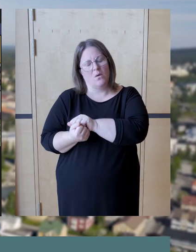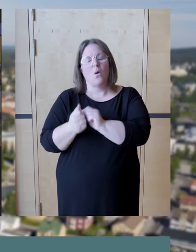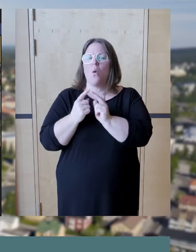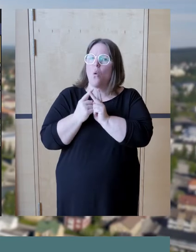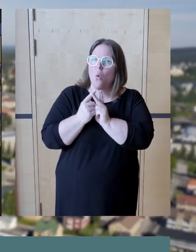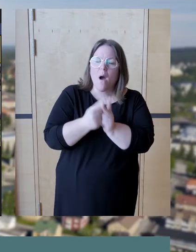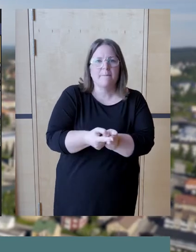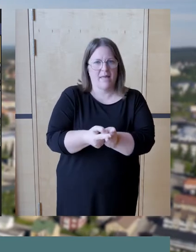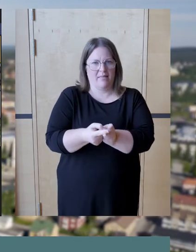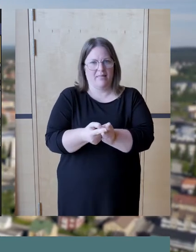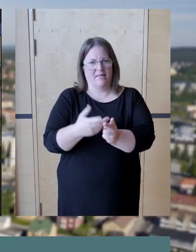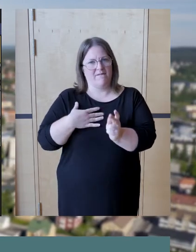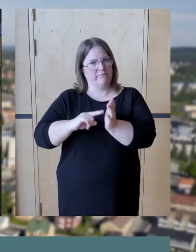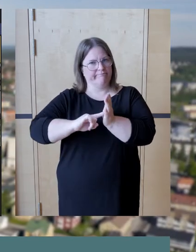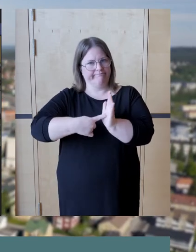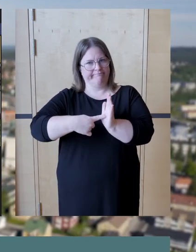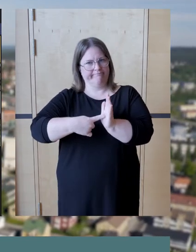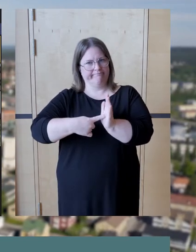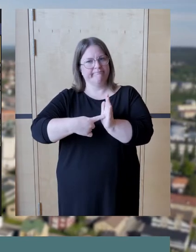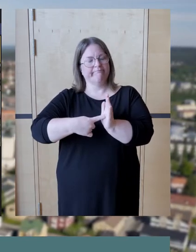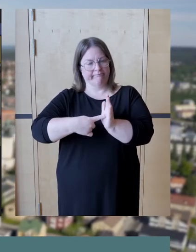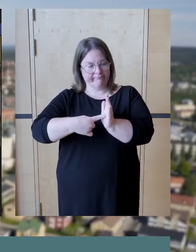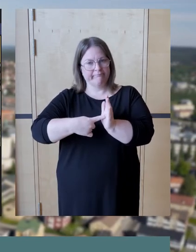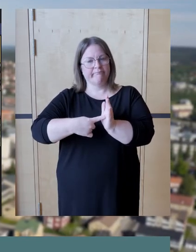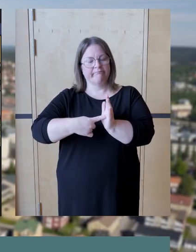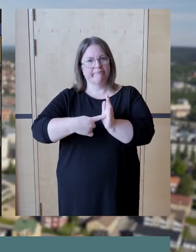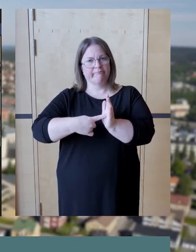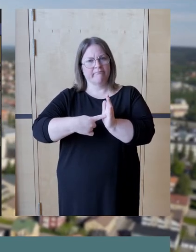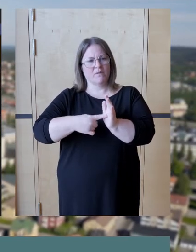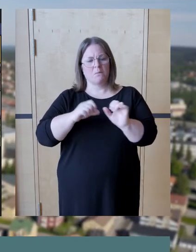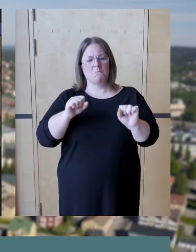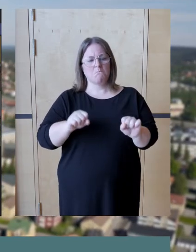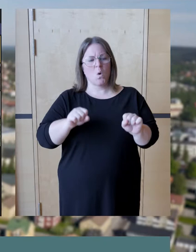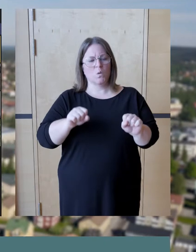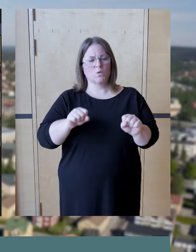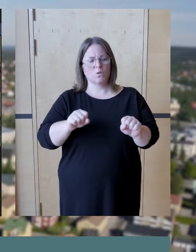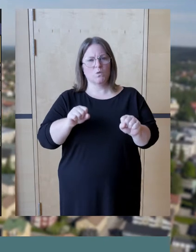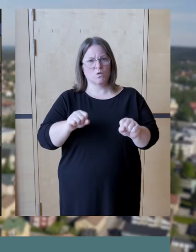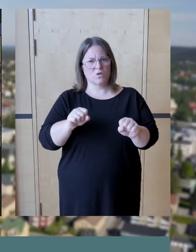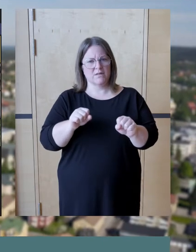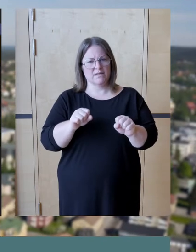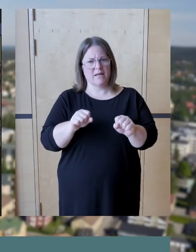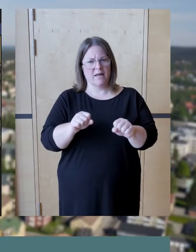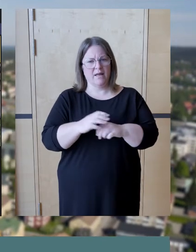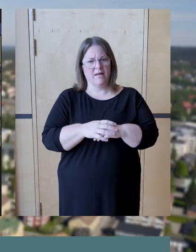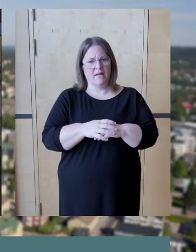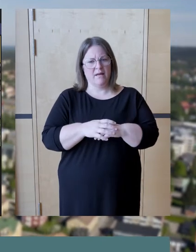Jag vill också poängtera att Man måste ta hem sin att inte äventyra socialnämndens ekonomi